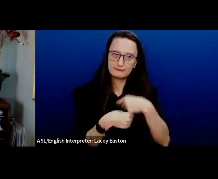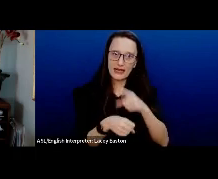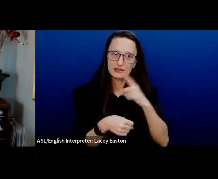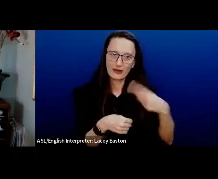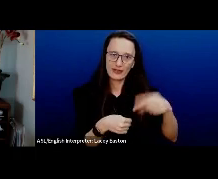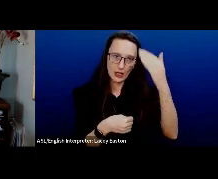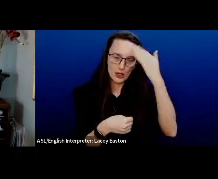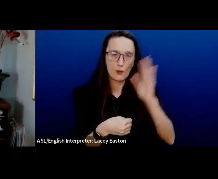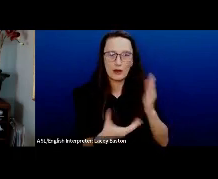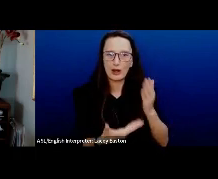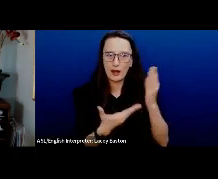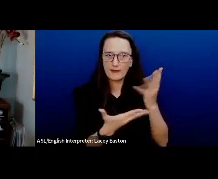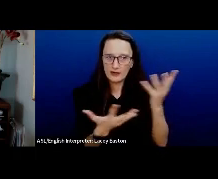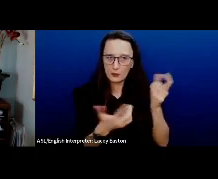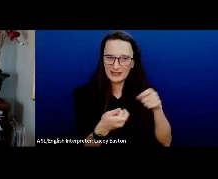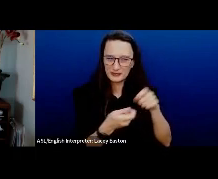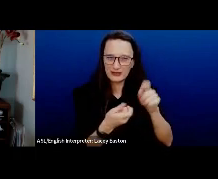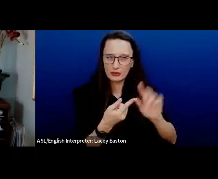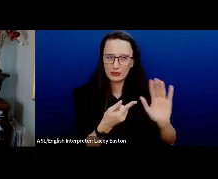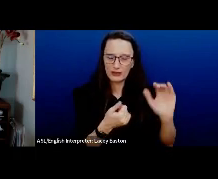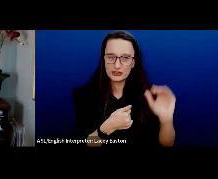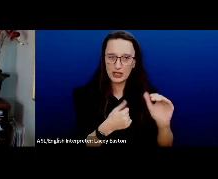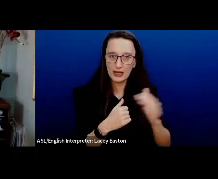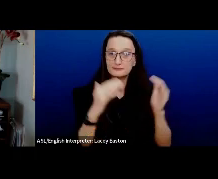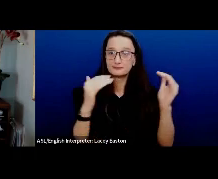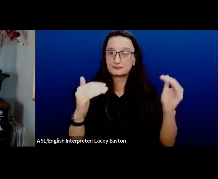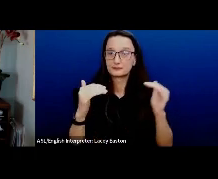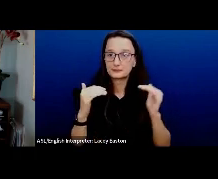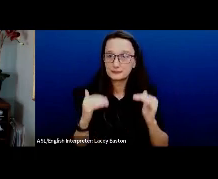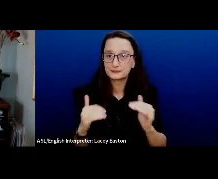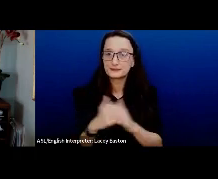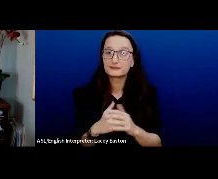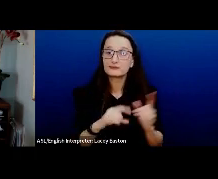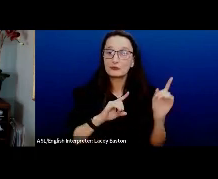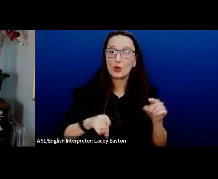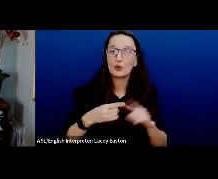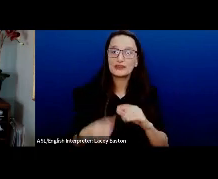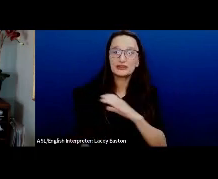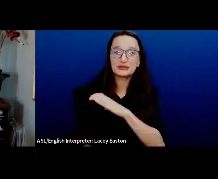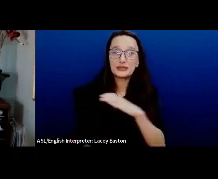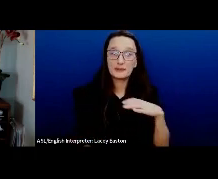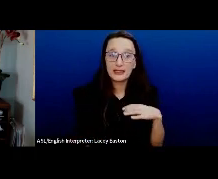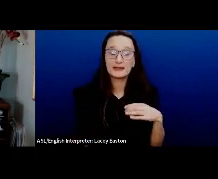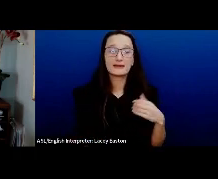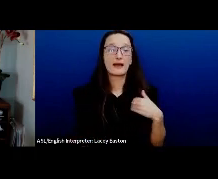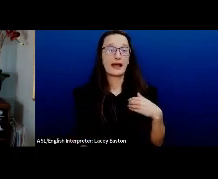acceder al comité asesor comunitario en la región y a la agencia de educación local,